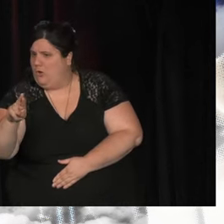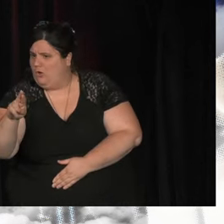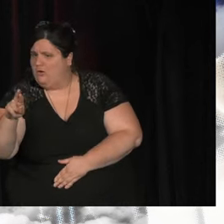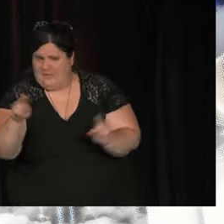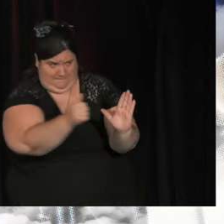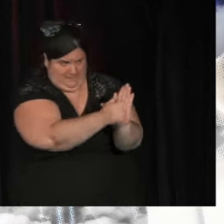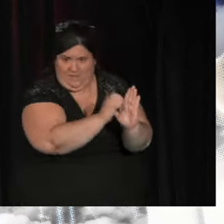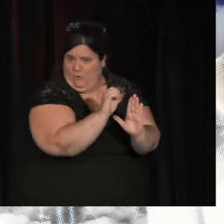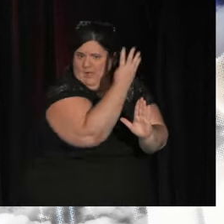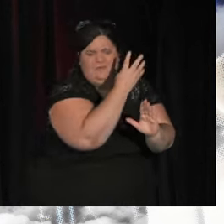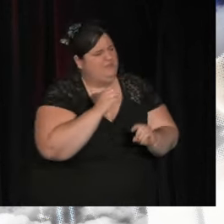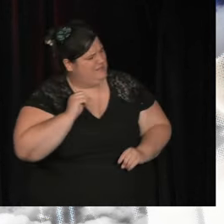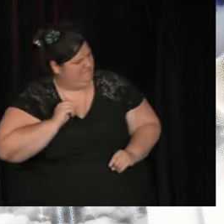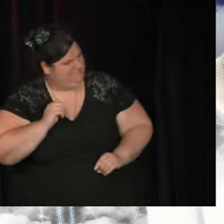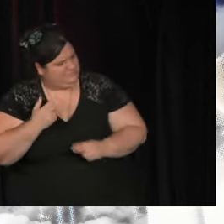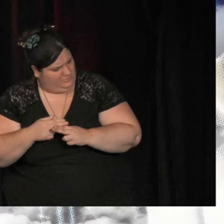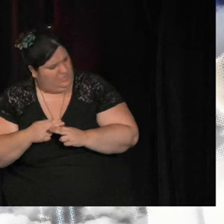Il s'appelle Reaper. En anglais. C'est Faucheur, en français.